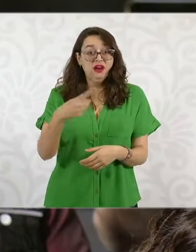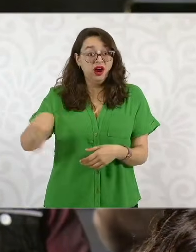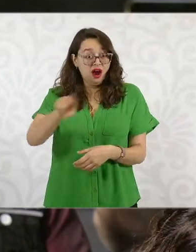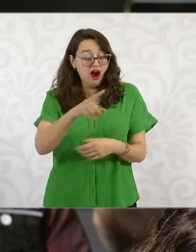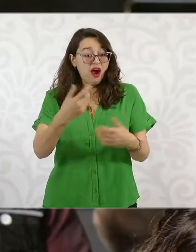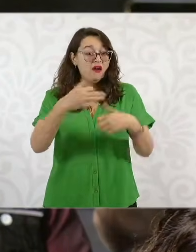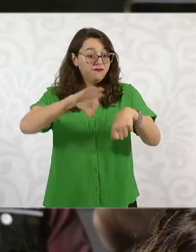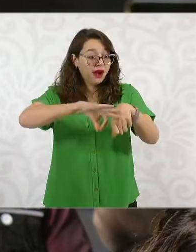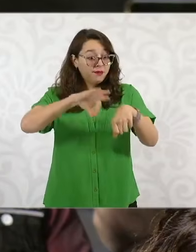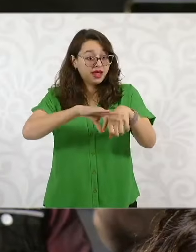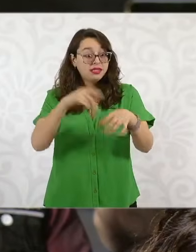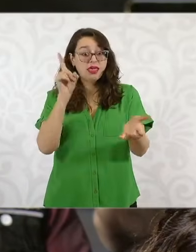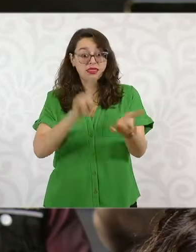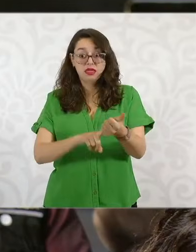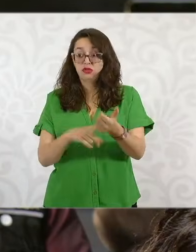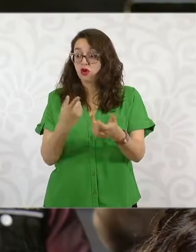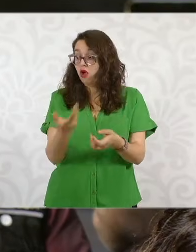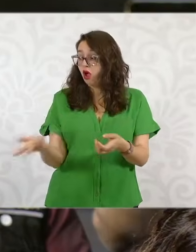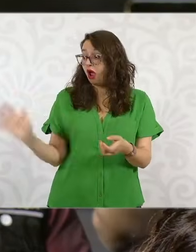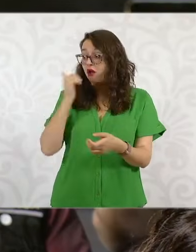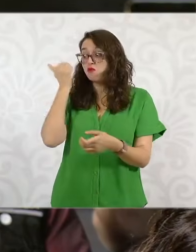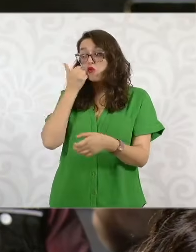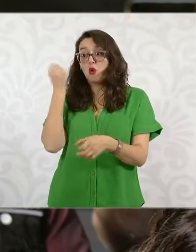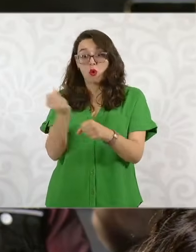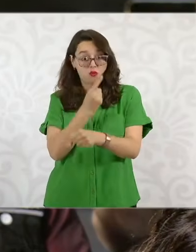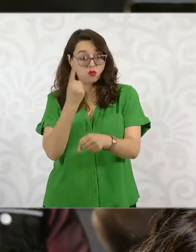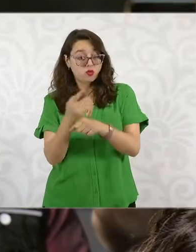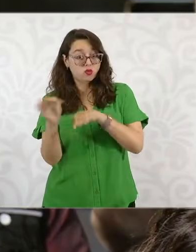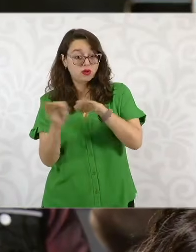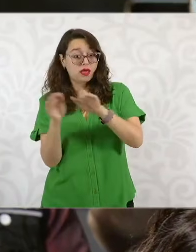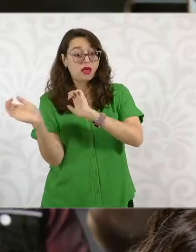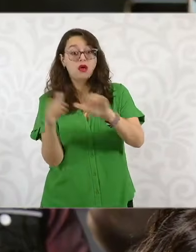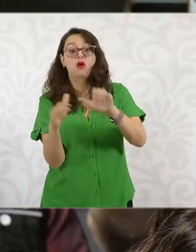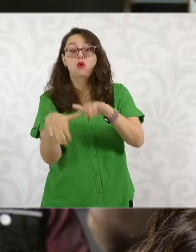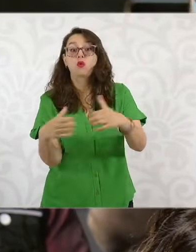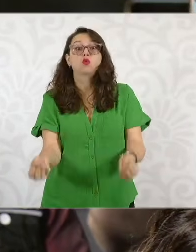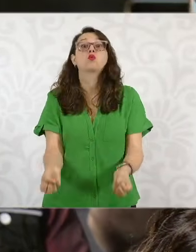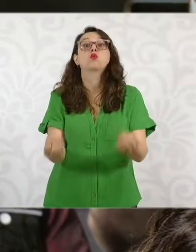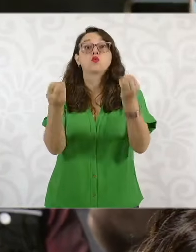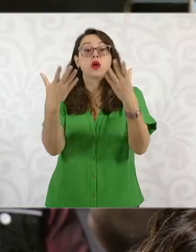que tendría con esta inversión la industria farmacéutica? eh de científicos especializados,